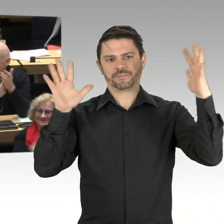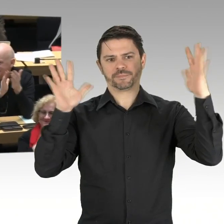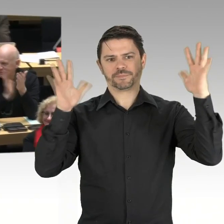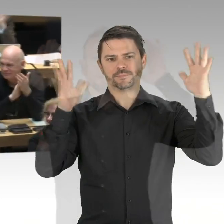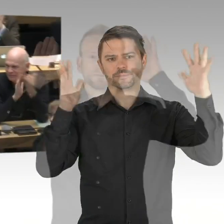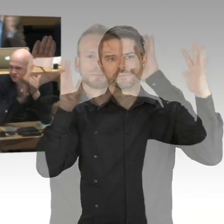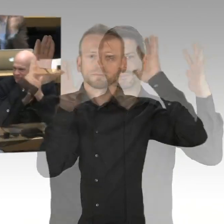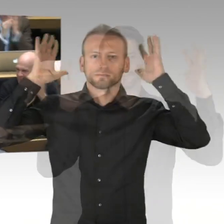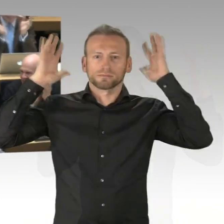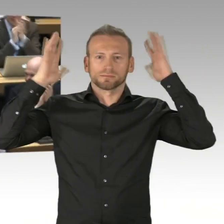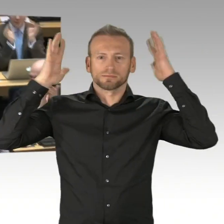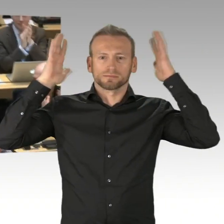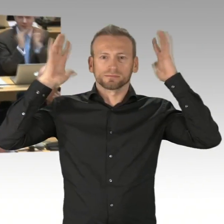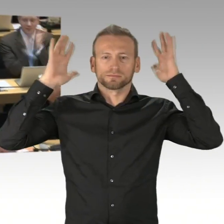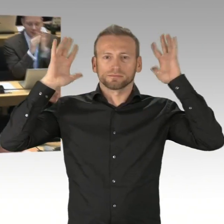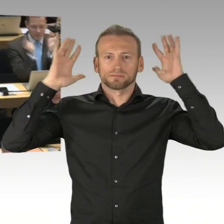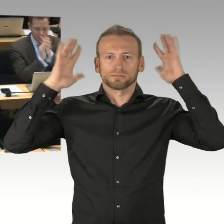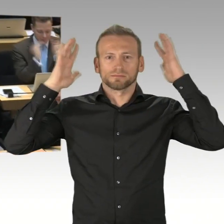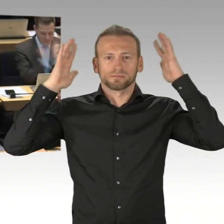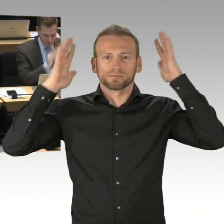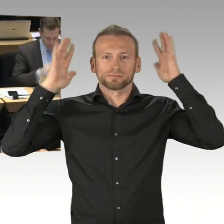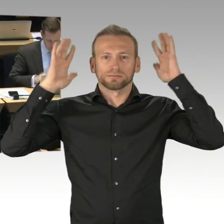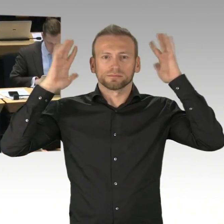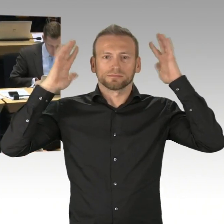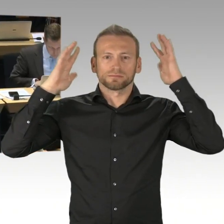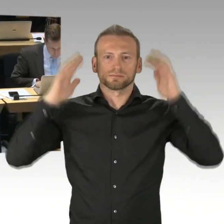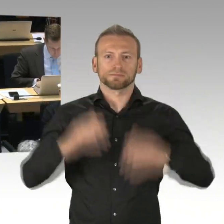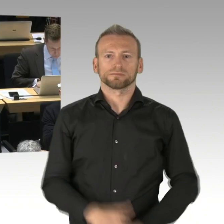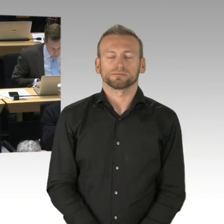(Präsidium) Für die AfD-Fraktion hat der Abgeordnete Laatsch das Wort.